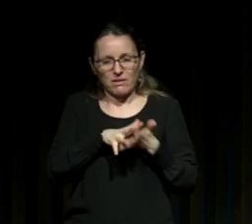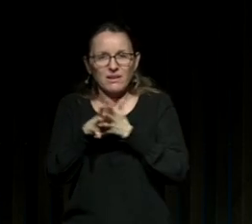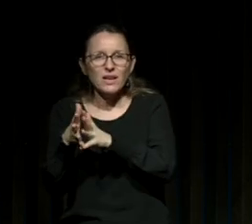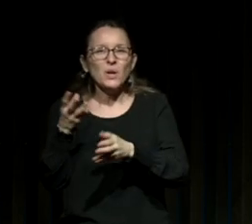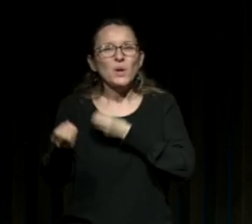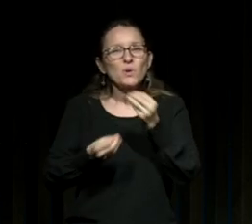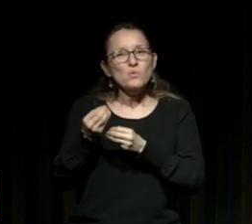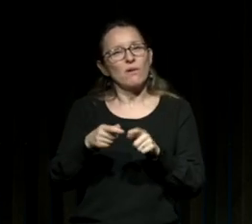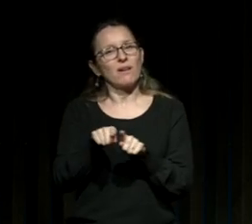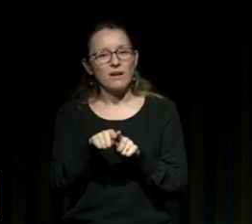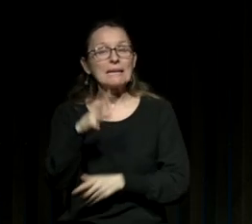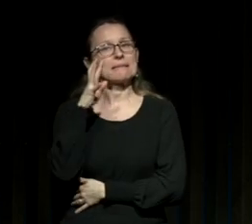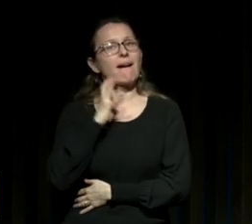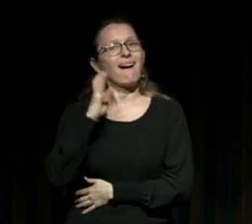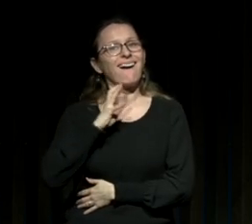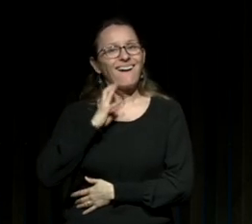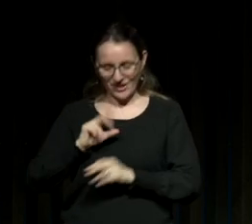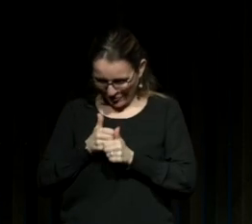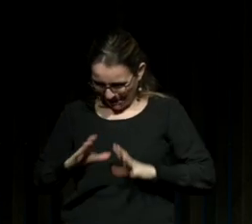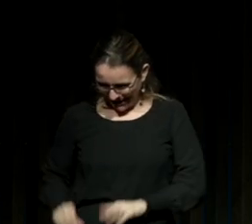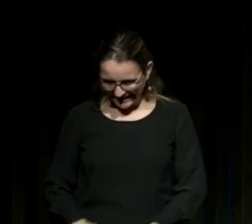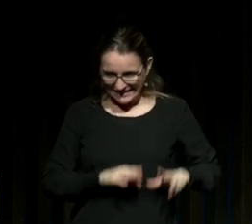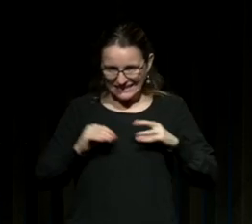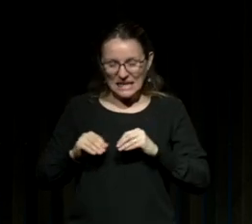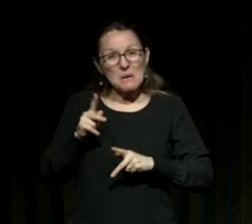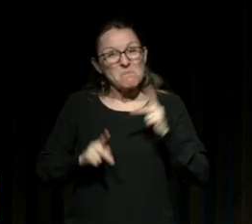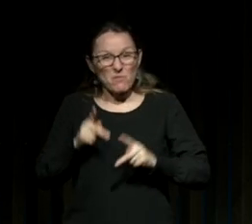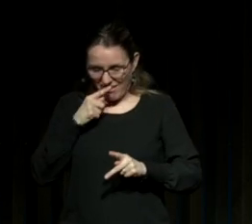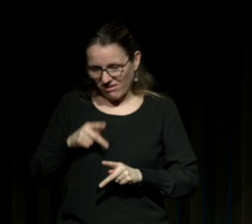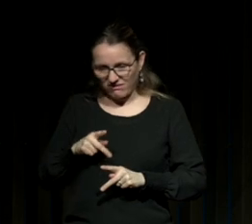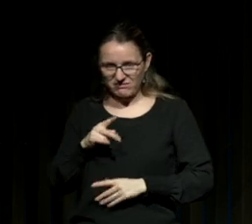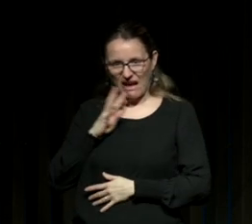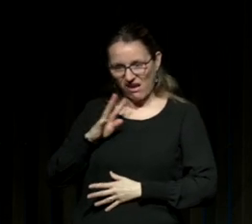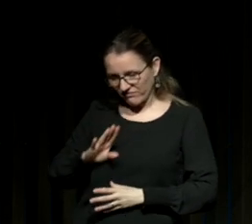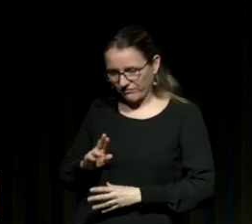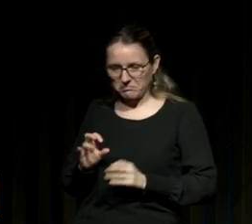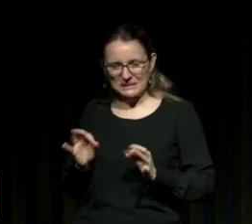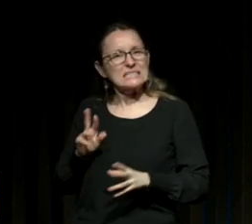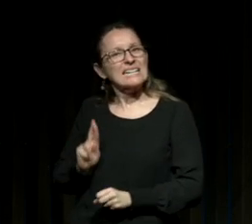qui pourrait créer une sorte de réservoir les sujets qui souffrent d'obésité ont aussi